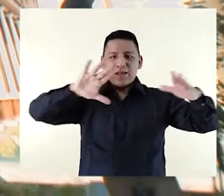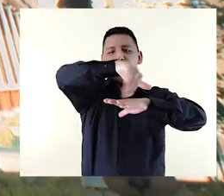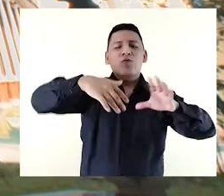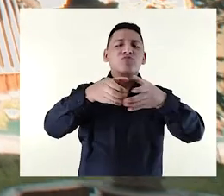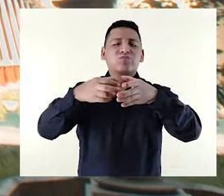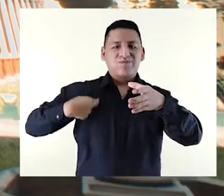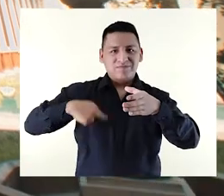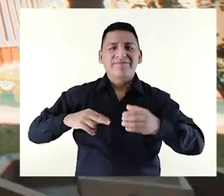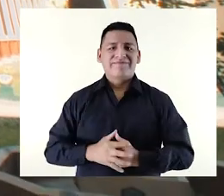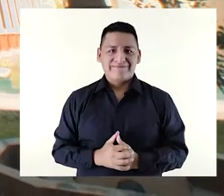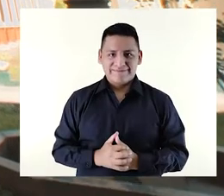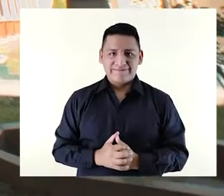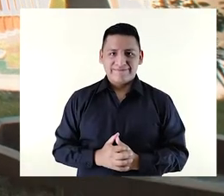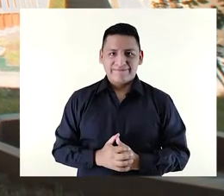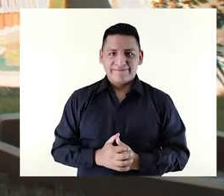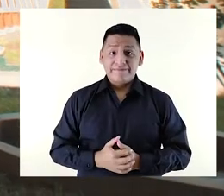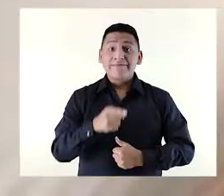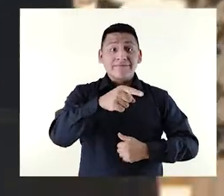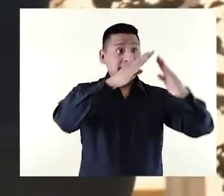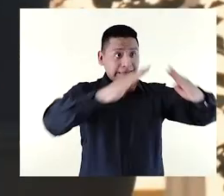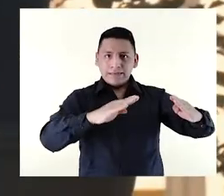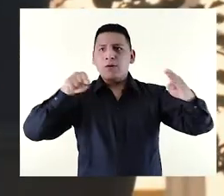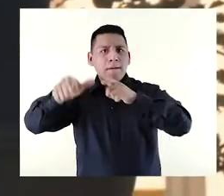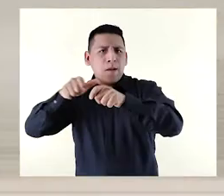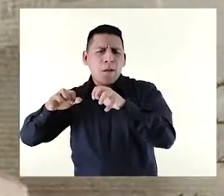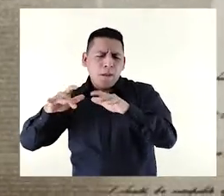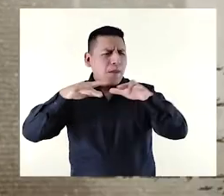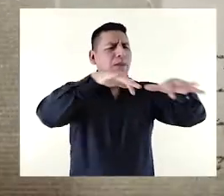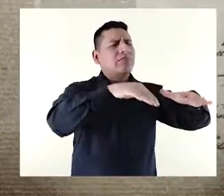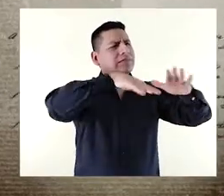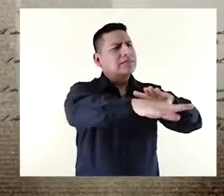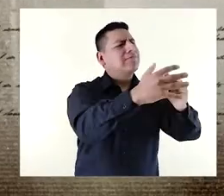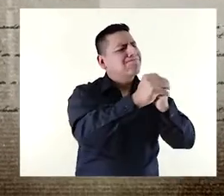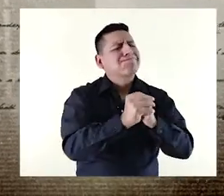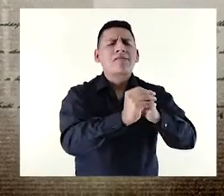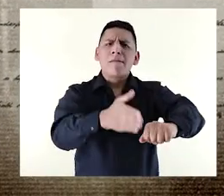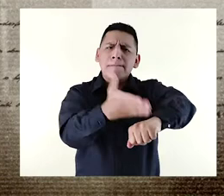la casa principal de una orden religiosa. Es un lugar donde sus integrantes van a recolectarse